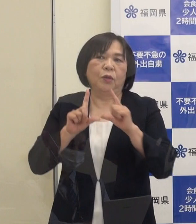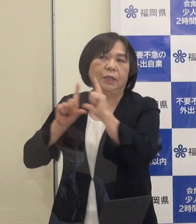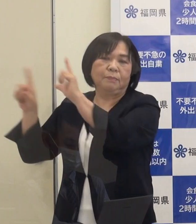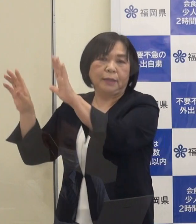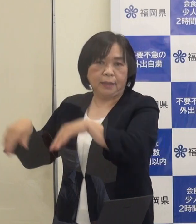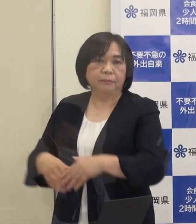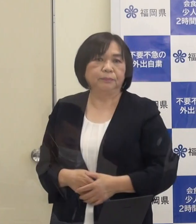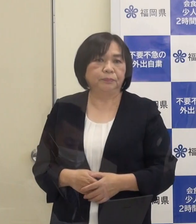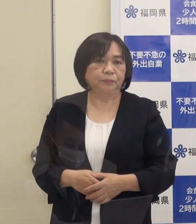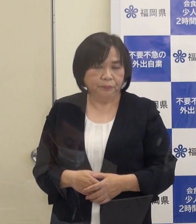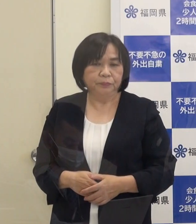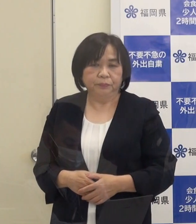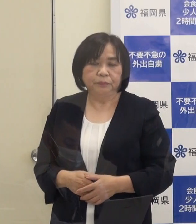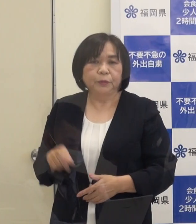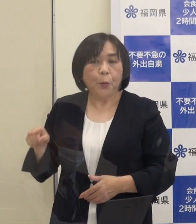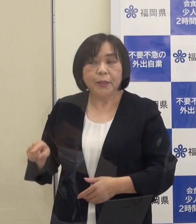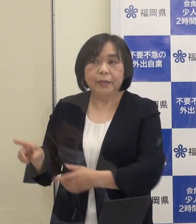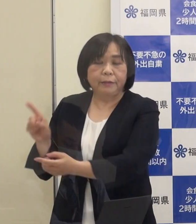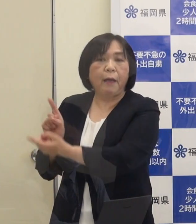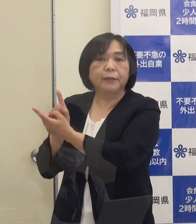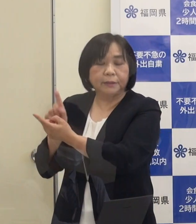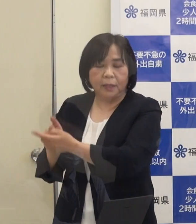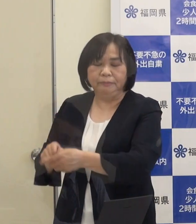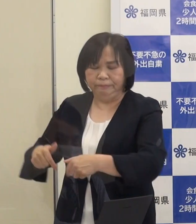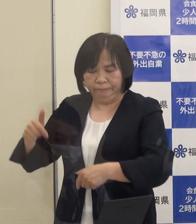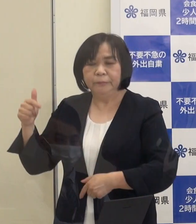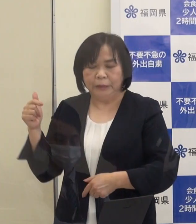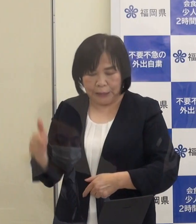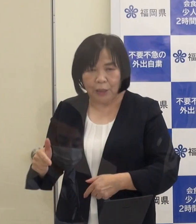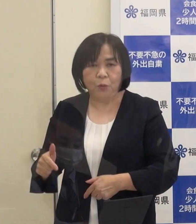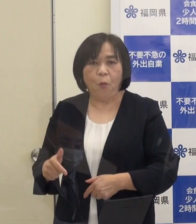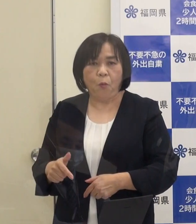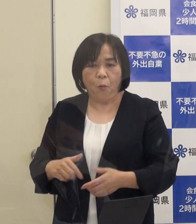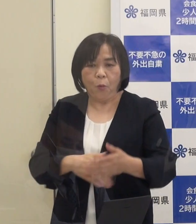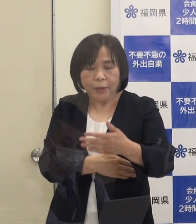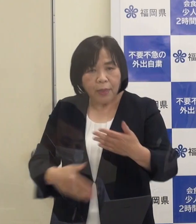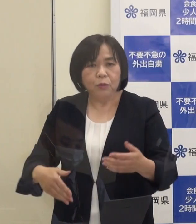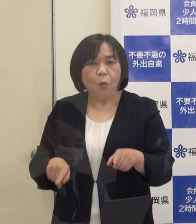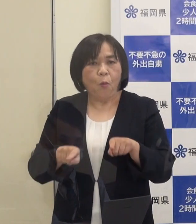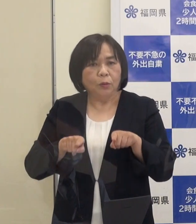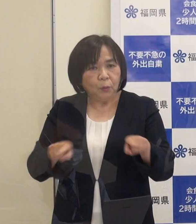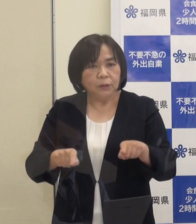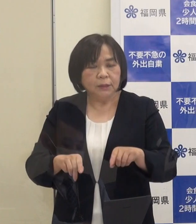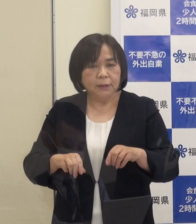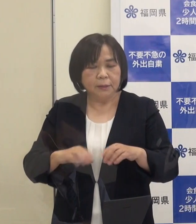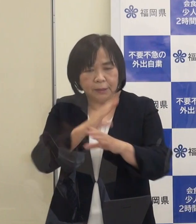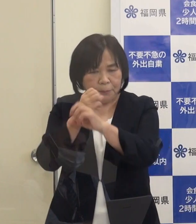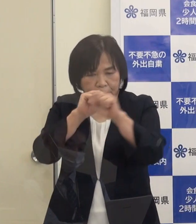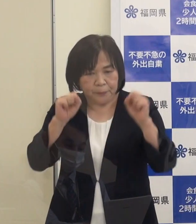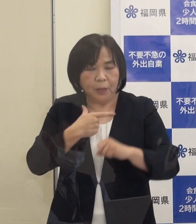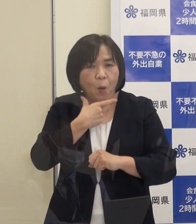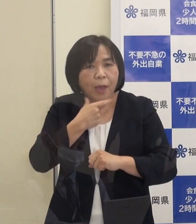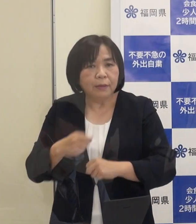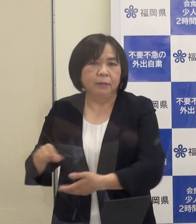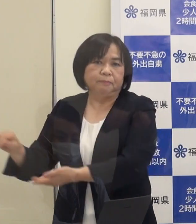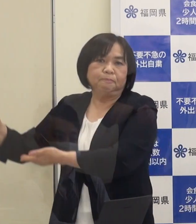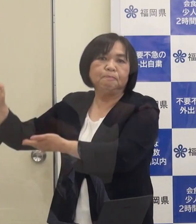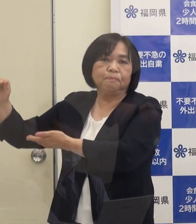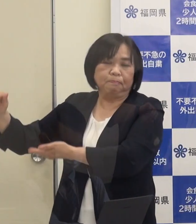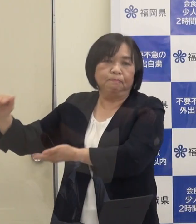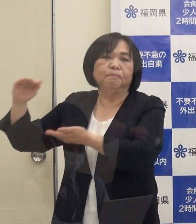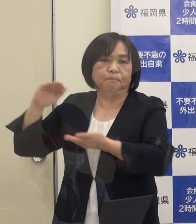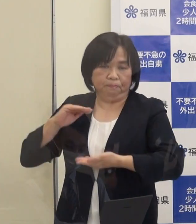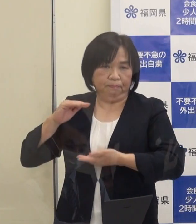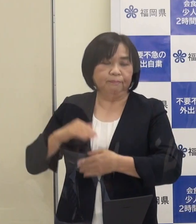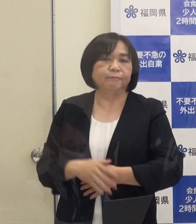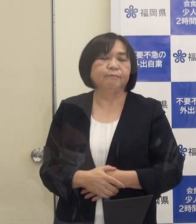これに対し西村大臣からは 「その県単独措置にしっかりと取り組んでいただきたい」というお話がありました